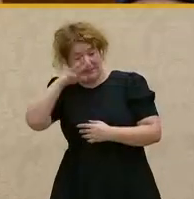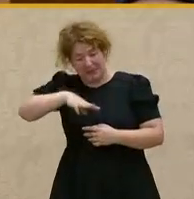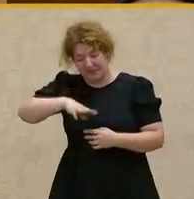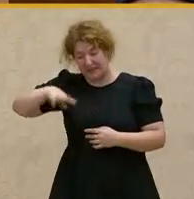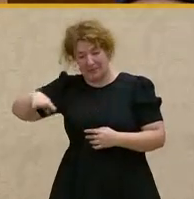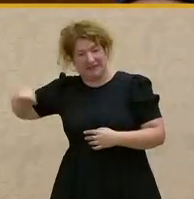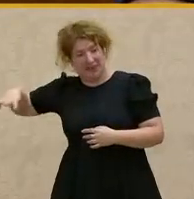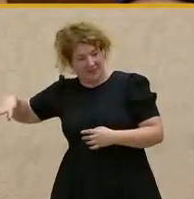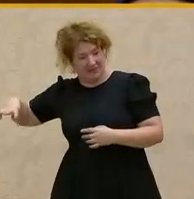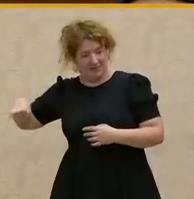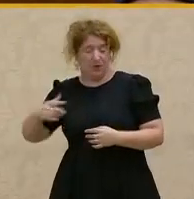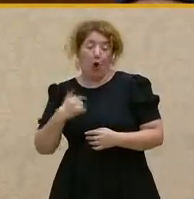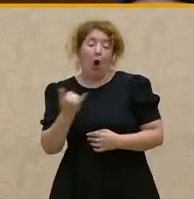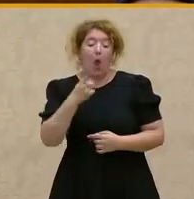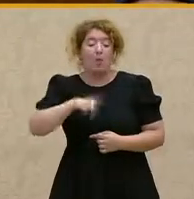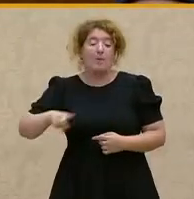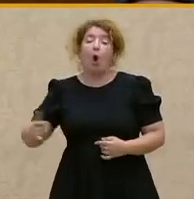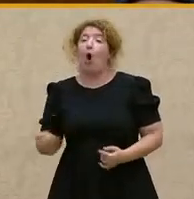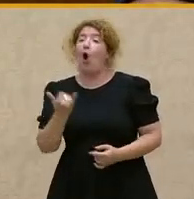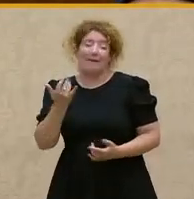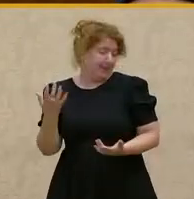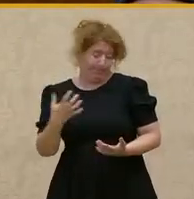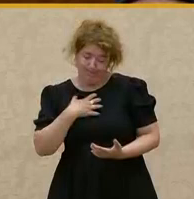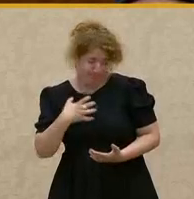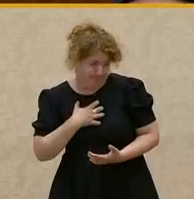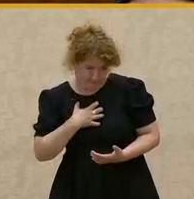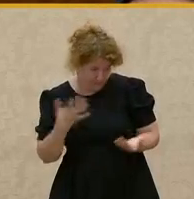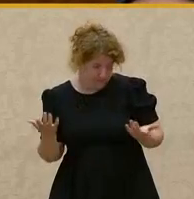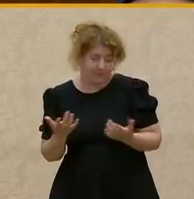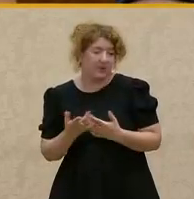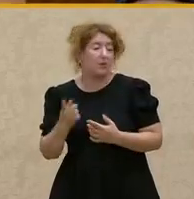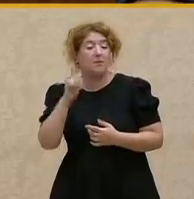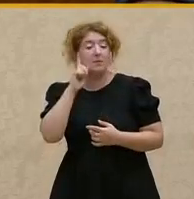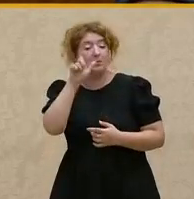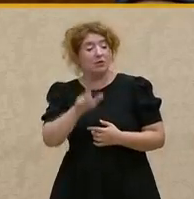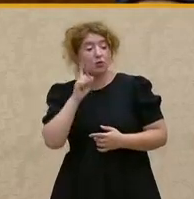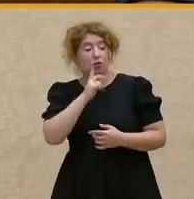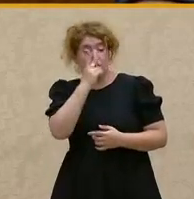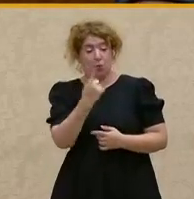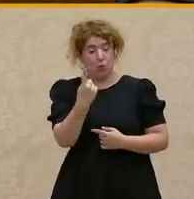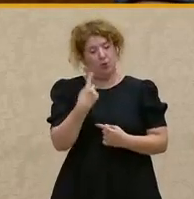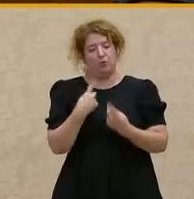uno cada mes, no es posible, pensad que por cada persona con sordoceguera vamos dos profesionales.